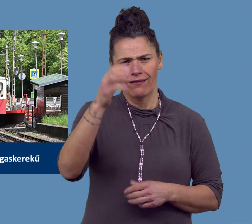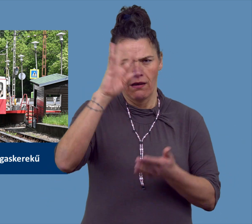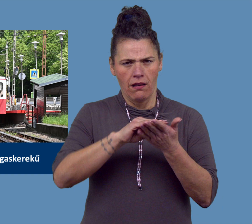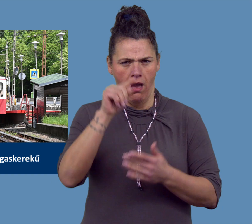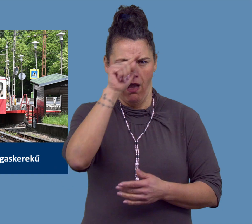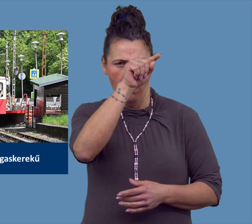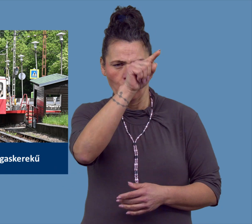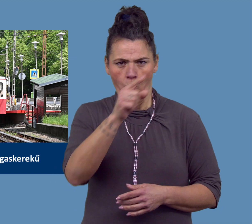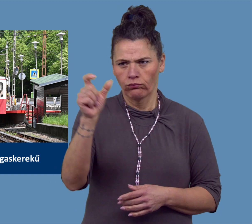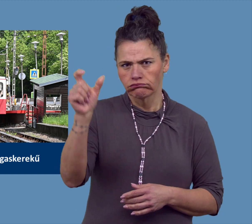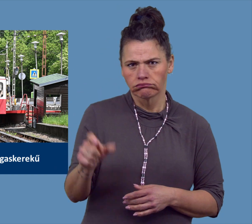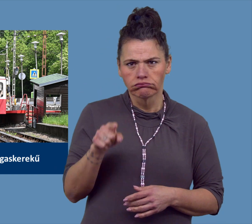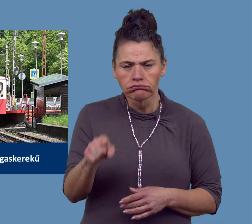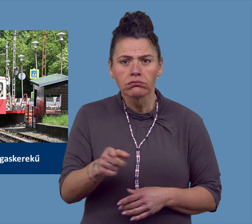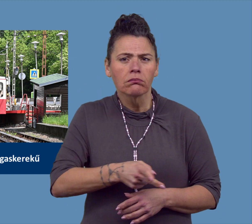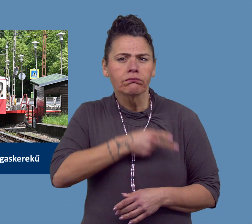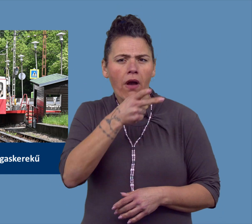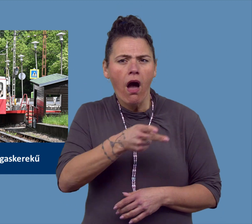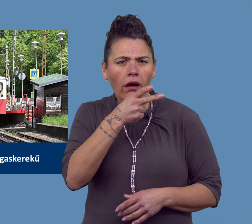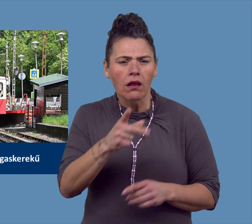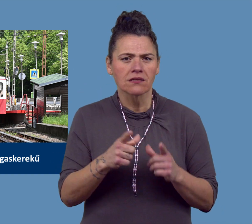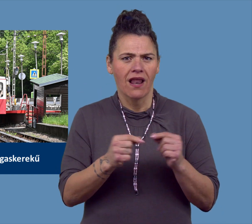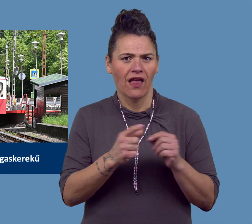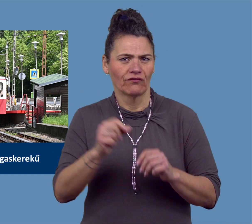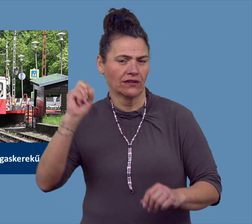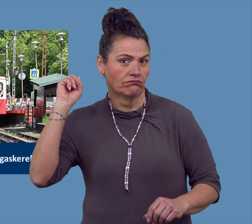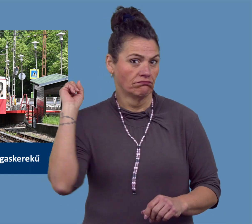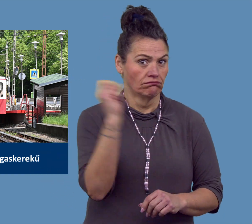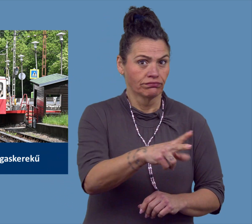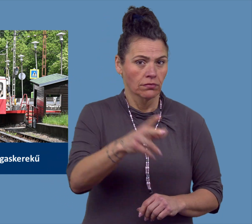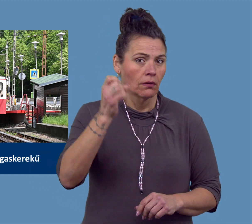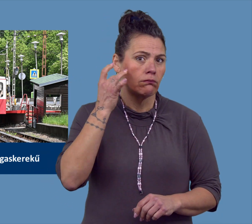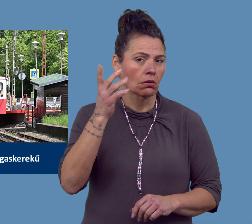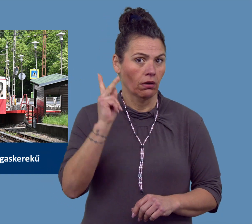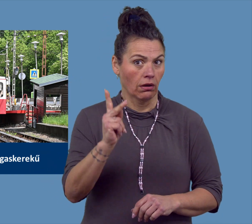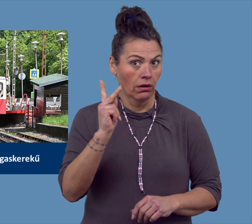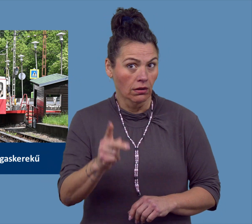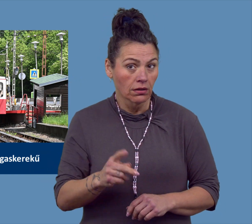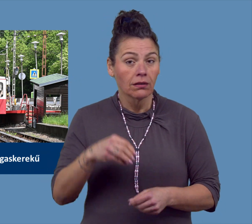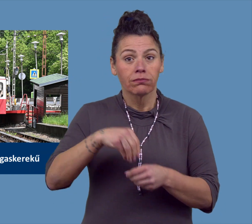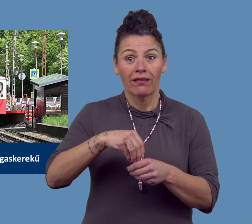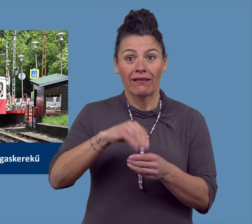Az elmúlt hónapokban sok hegyvidéki lakos írt panaszos levelet az önkormányzatnak